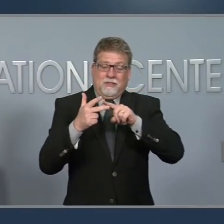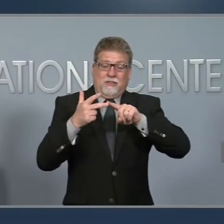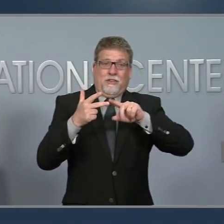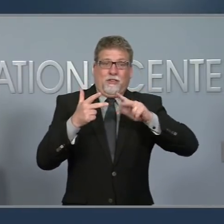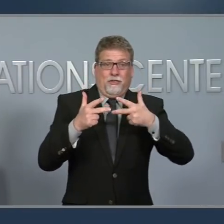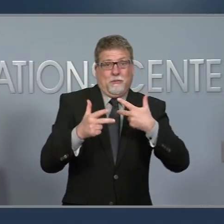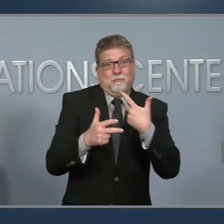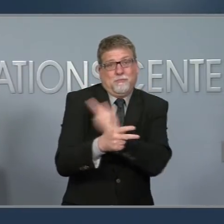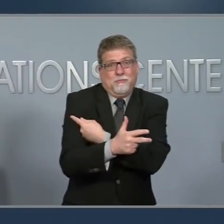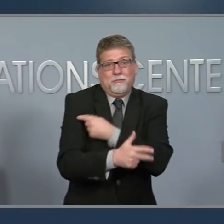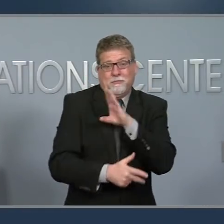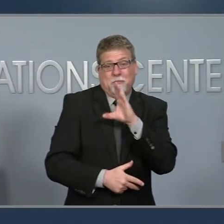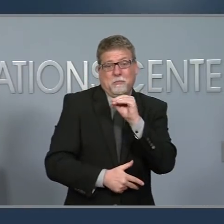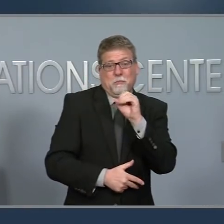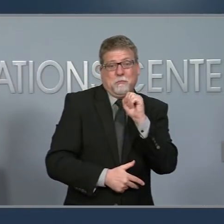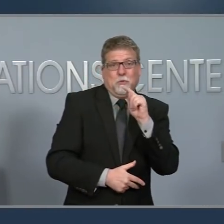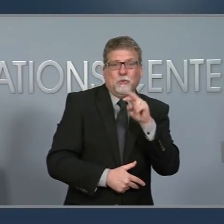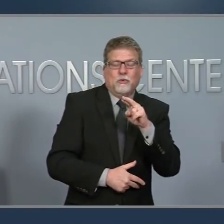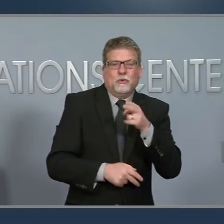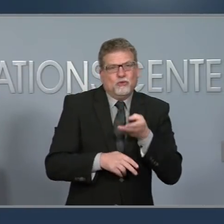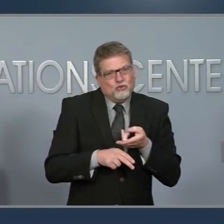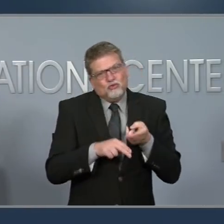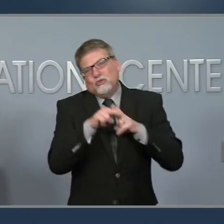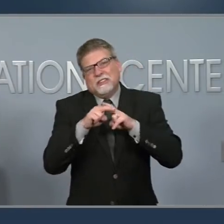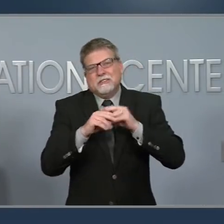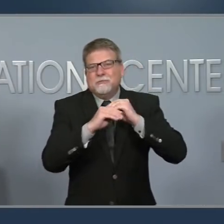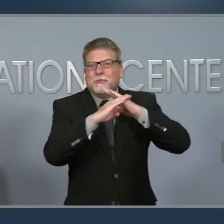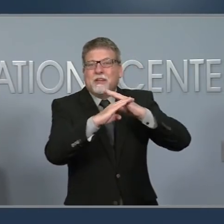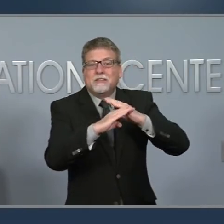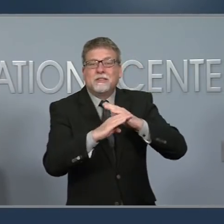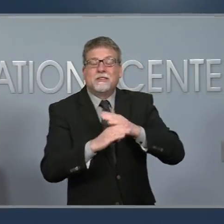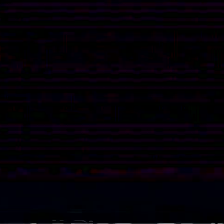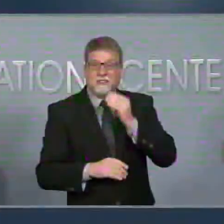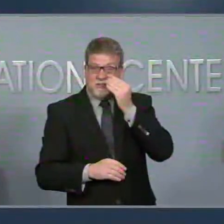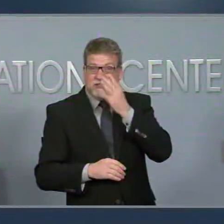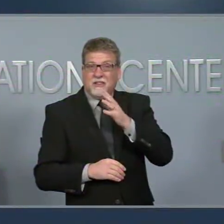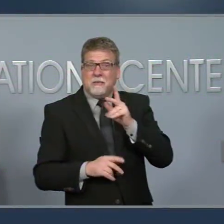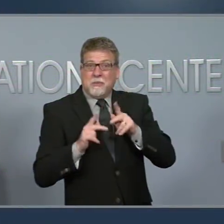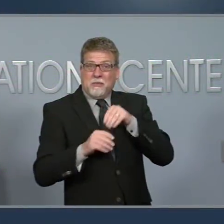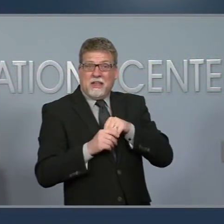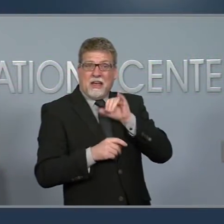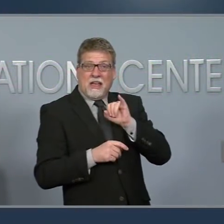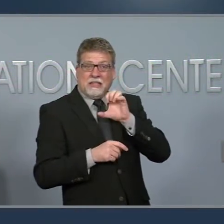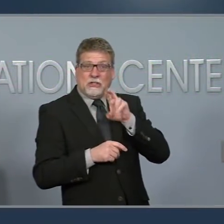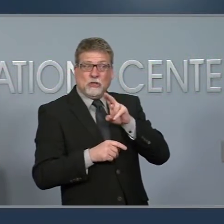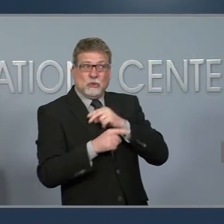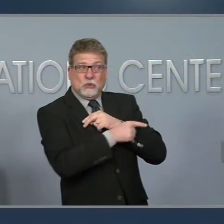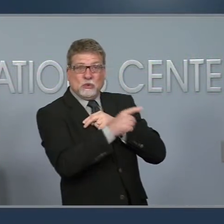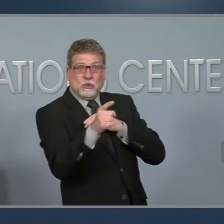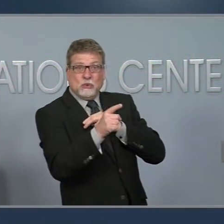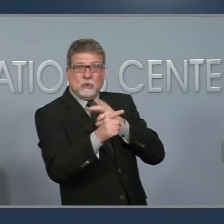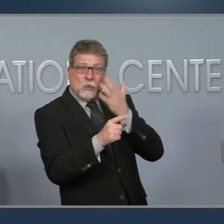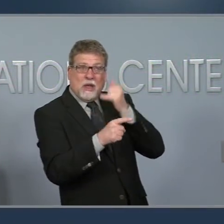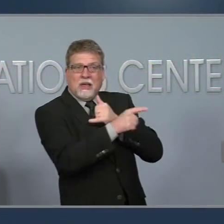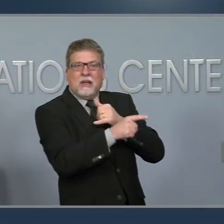ómicron muestran que las